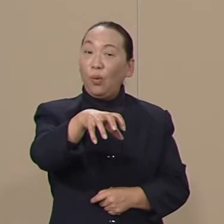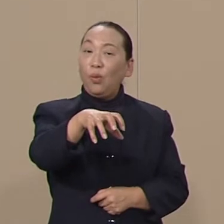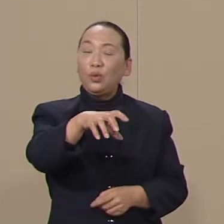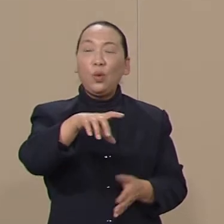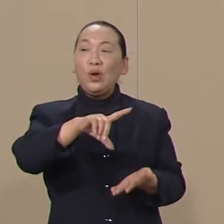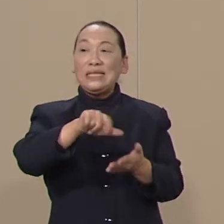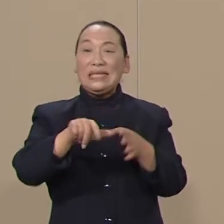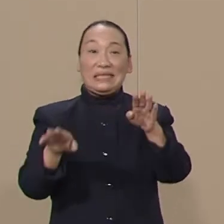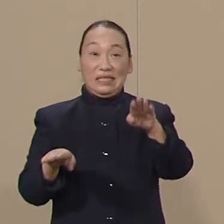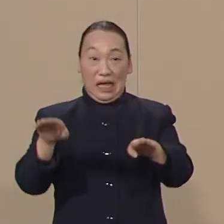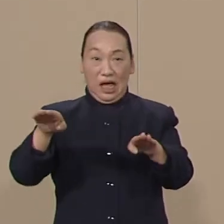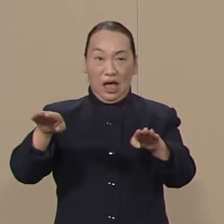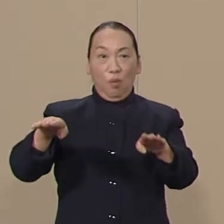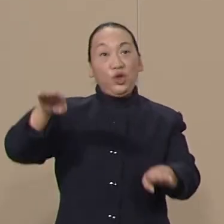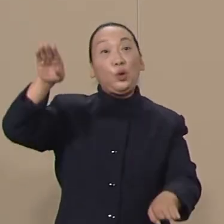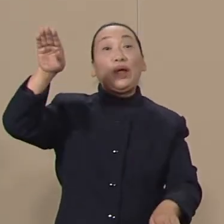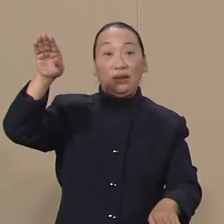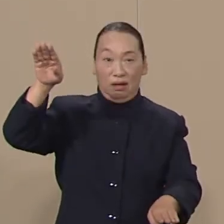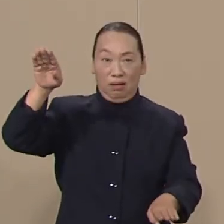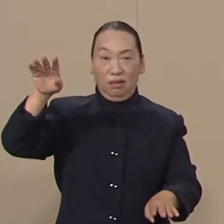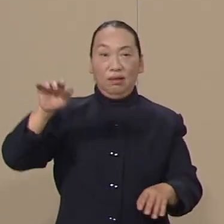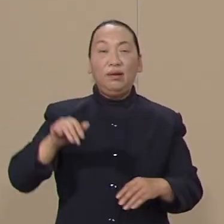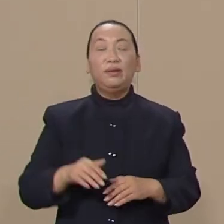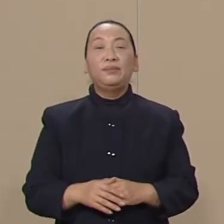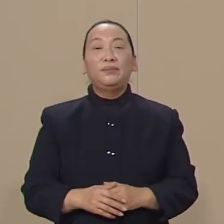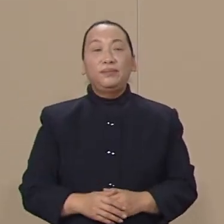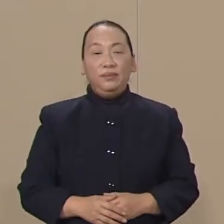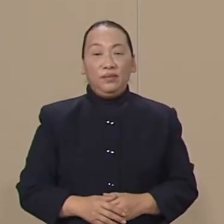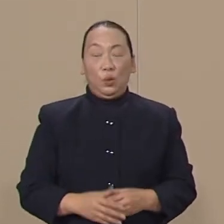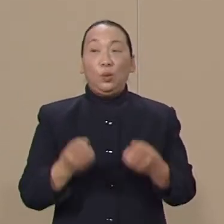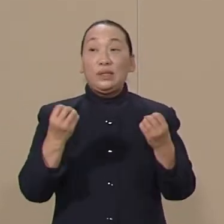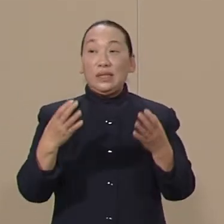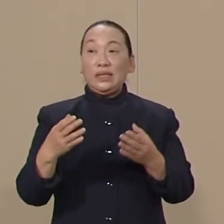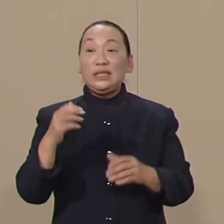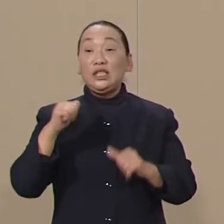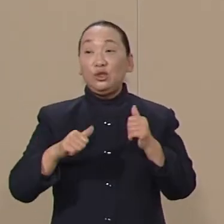それも広げたんですよね 福：はい 佐：その新自由主義を まあ 例えば